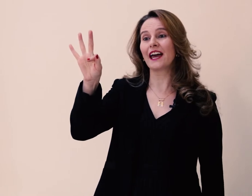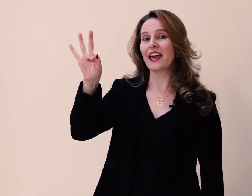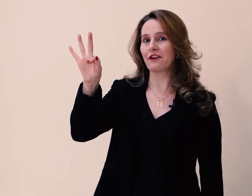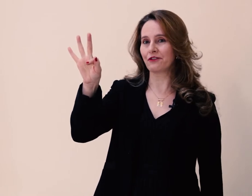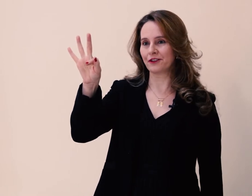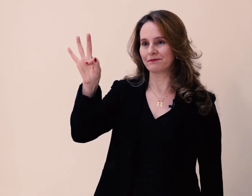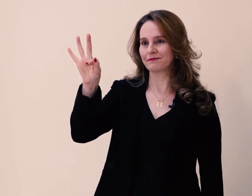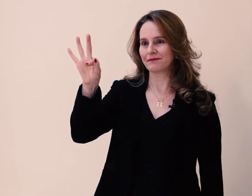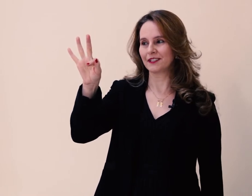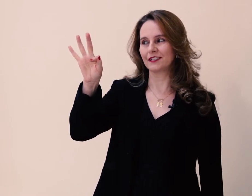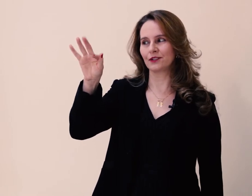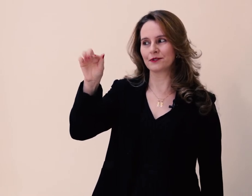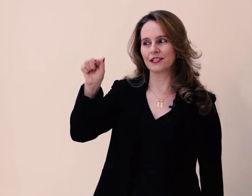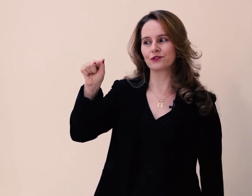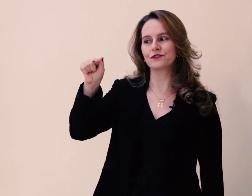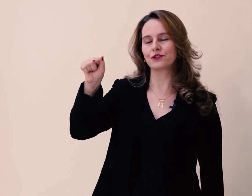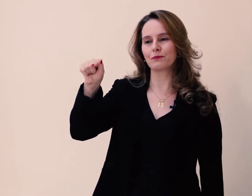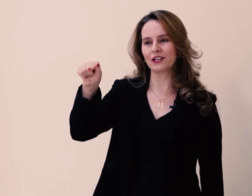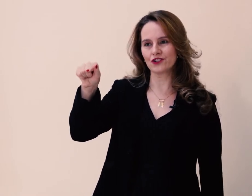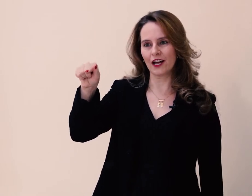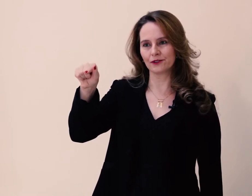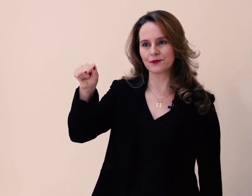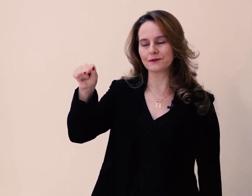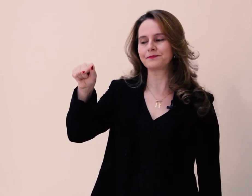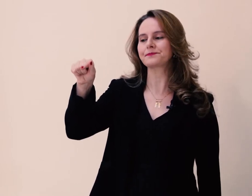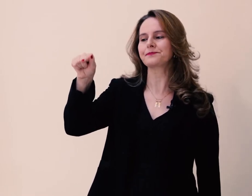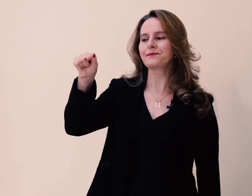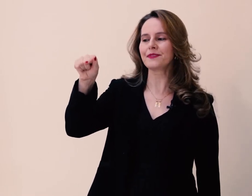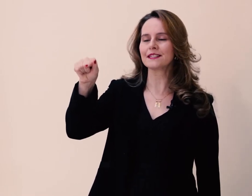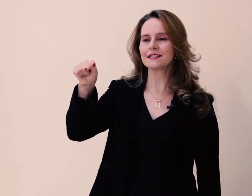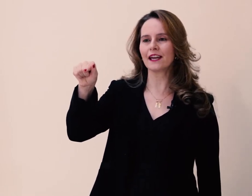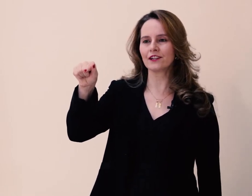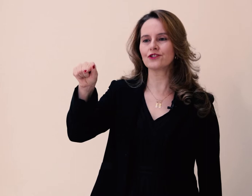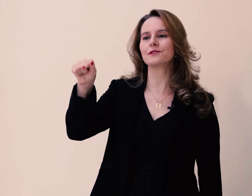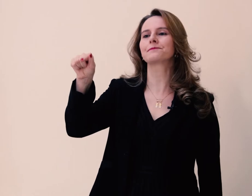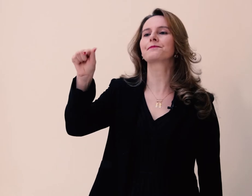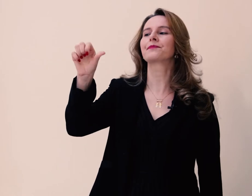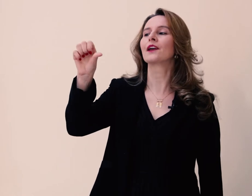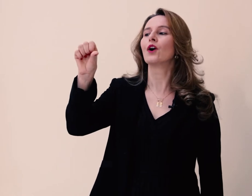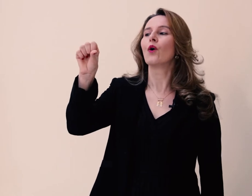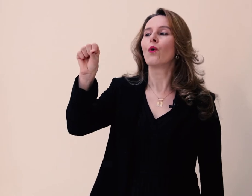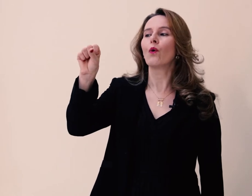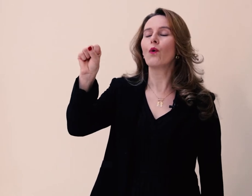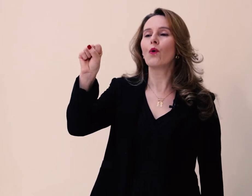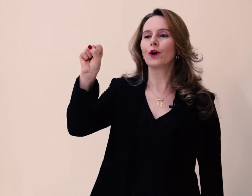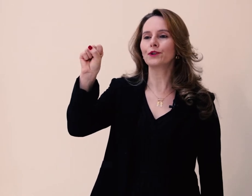F então os dedos ficam baixados 7.